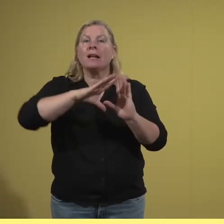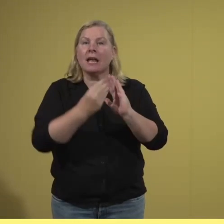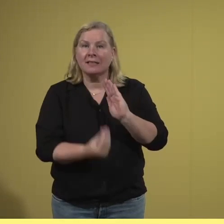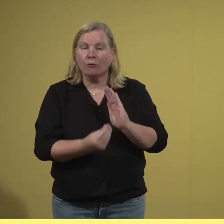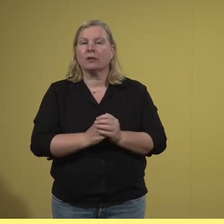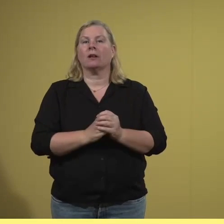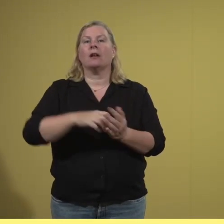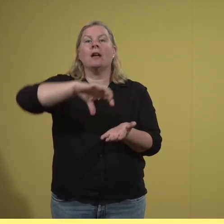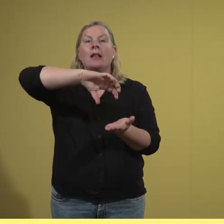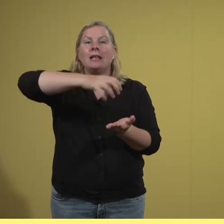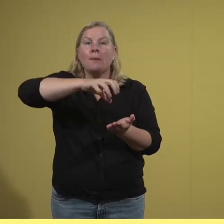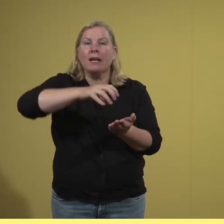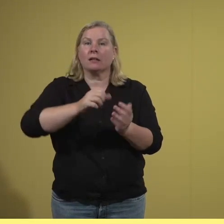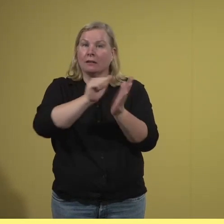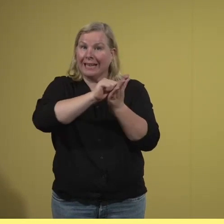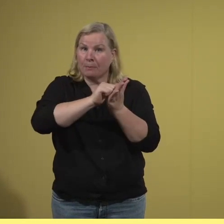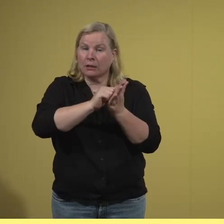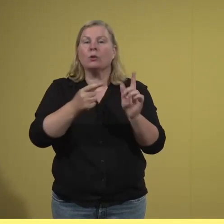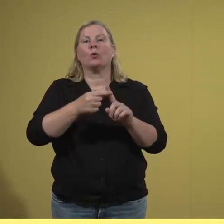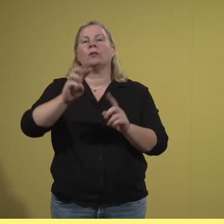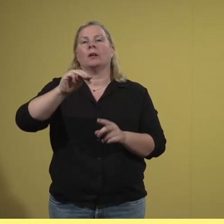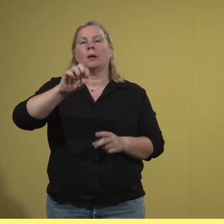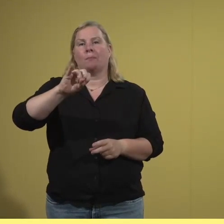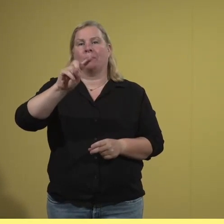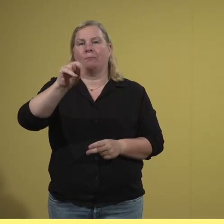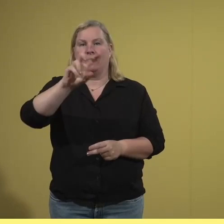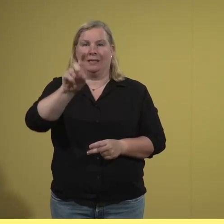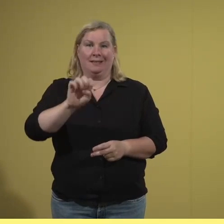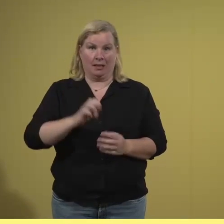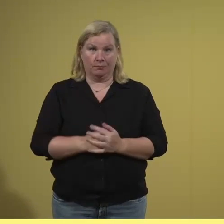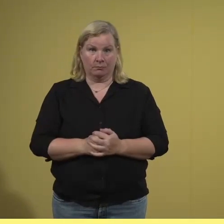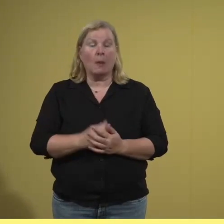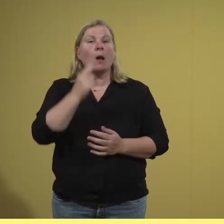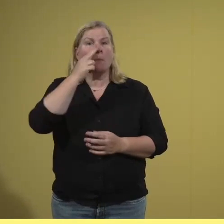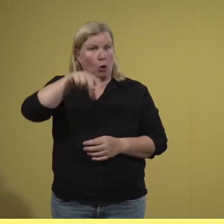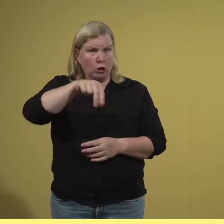Limettenabrieb und Minze. Wer das mag. Ein bisschen braunen Zucker haben wir dabei.